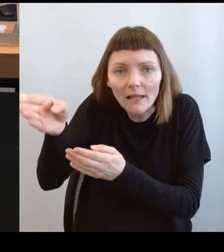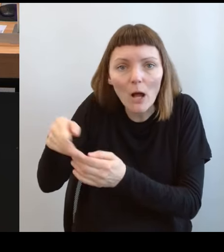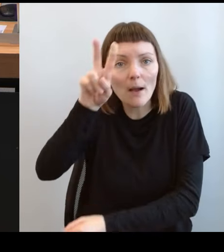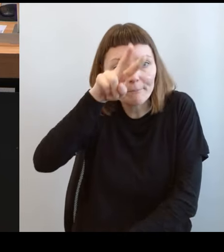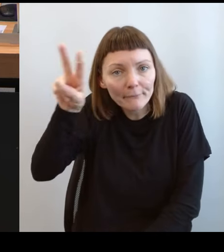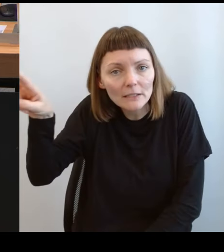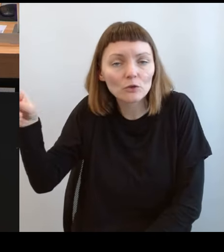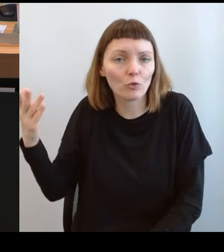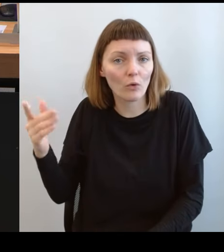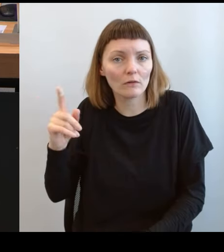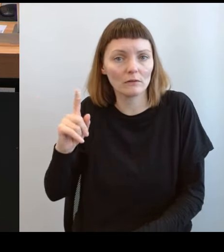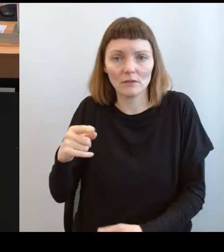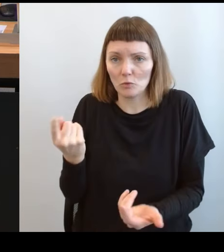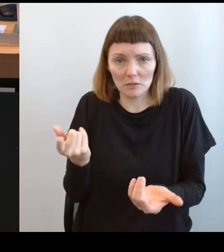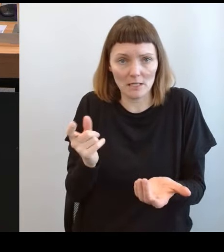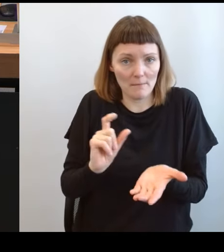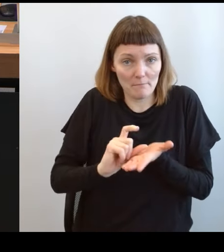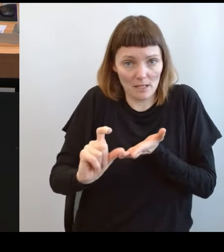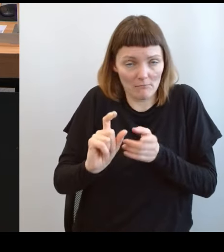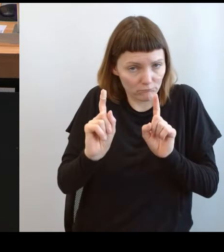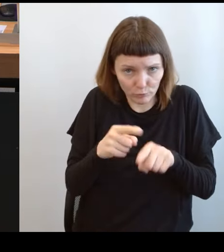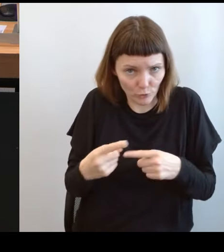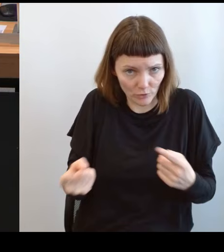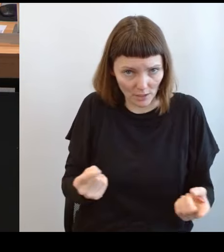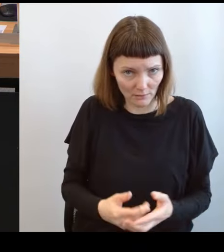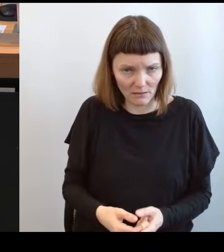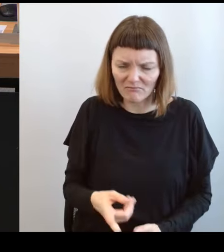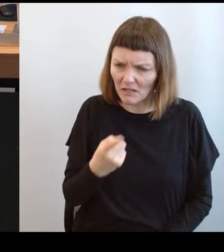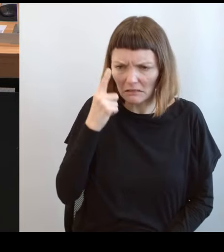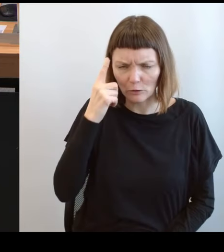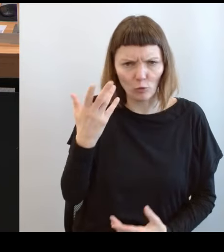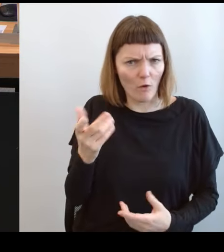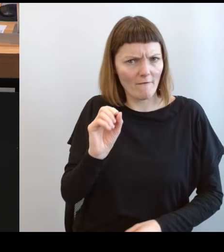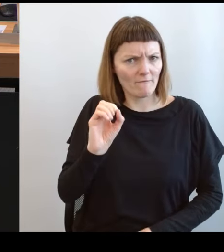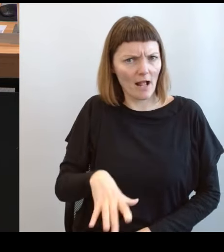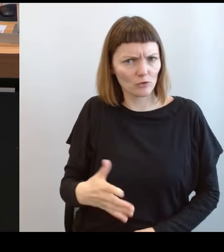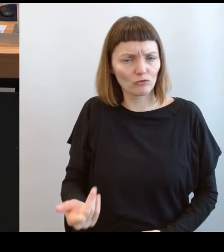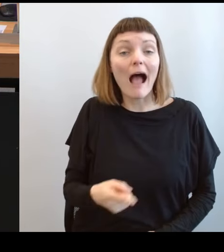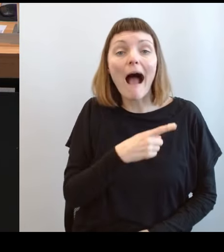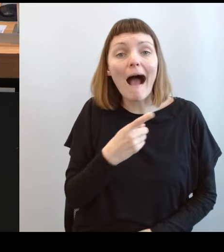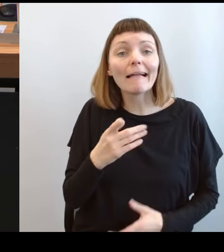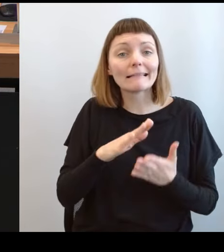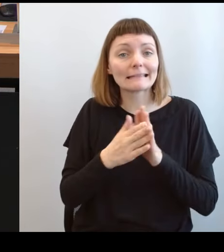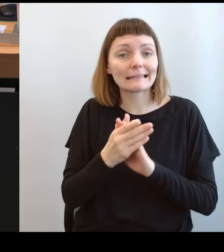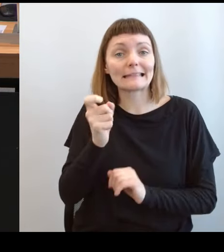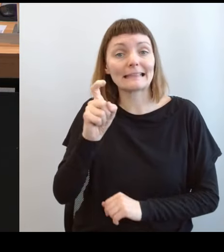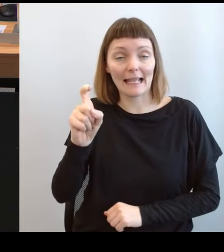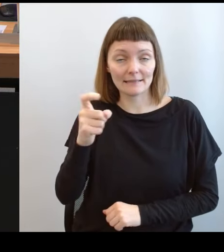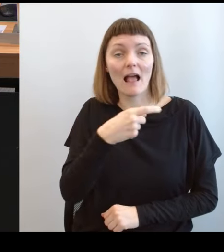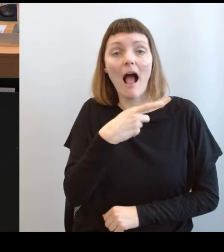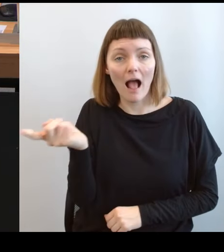Wir finden, dass alle Gäste mit der City Tax einen Beitrag für Investitionen in die Stadt leisten sollen.(Beifall)